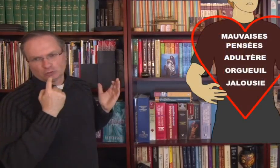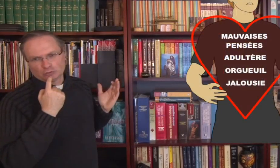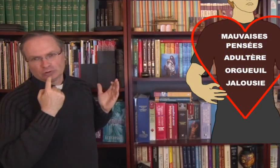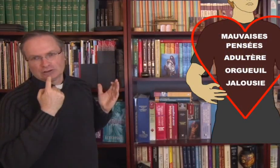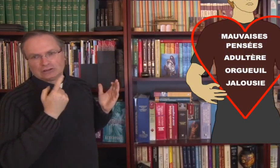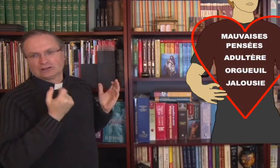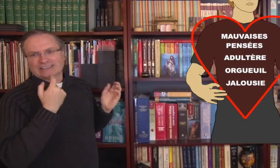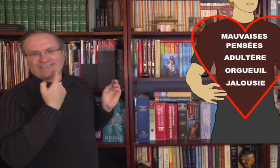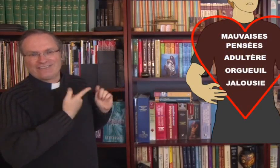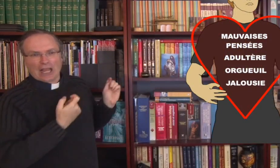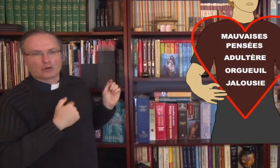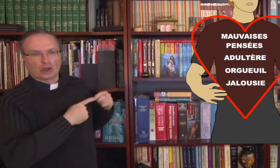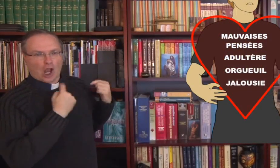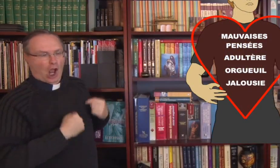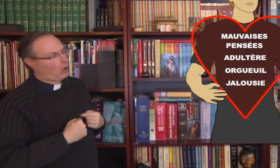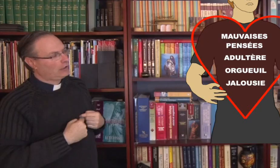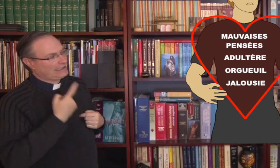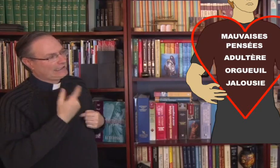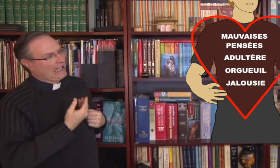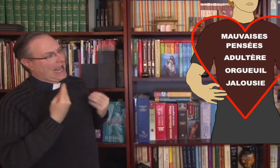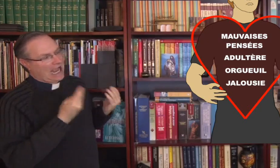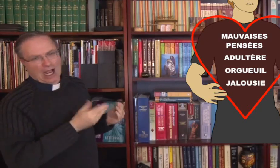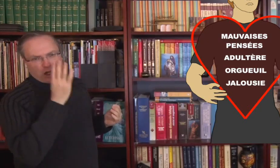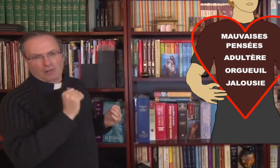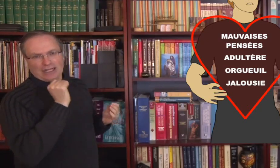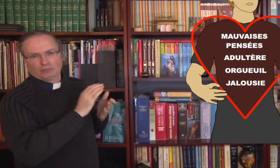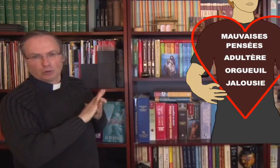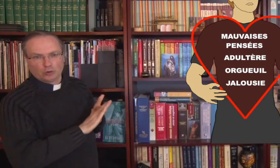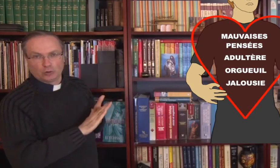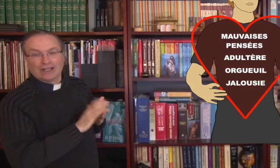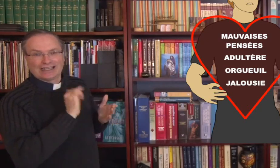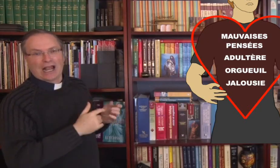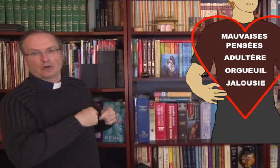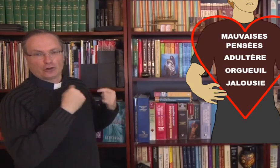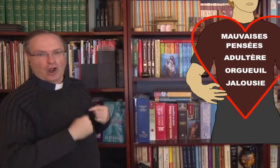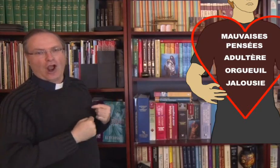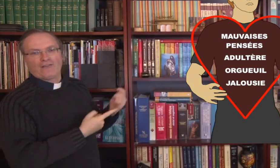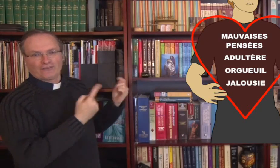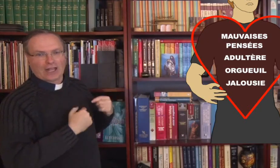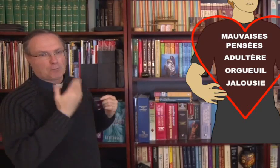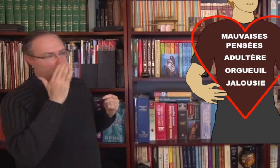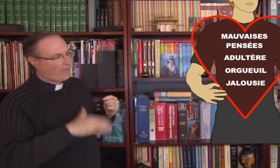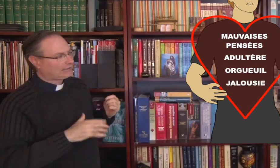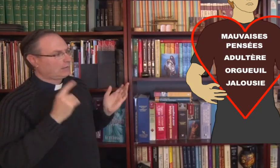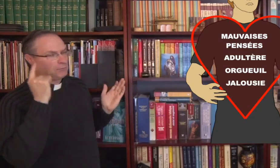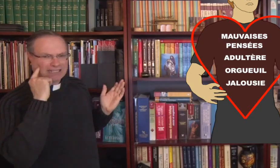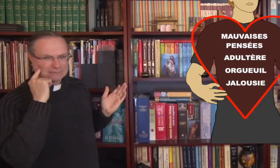ce qui vient du cœur qui rend l’homme impur, car du cœur vient les mauvaises pensées,